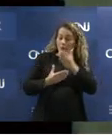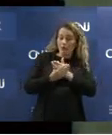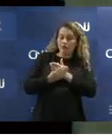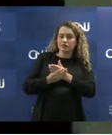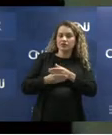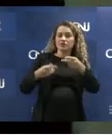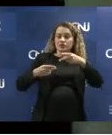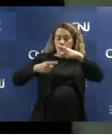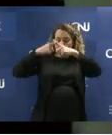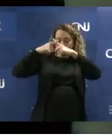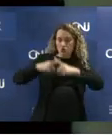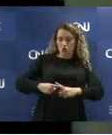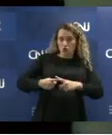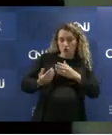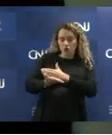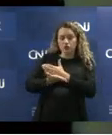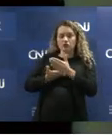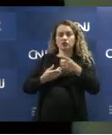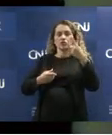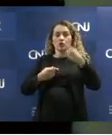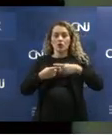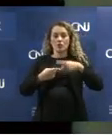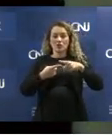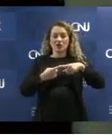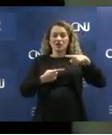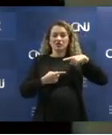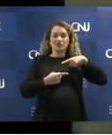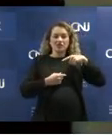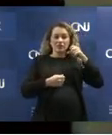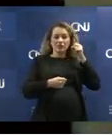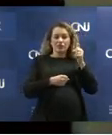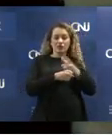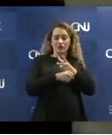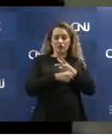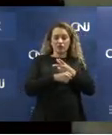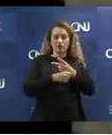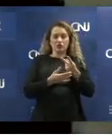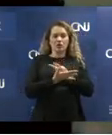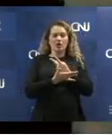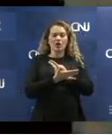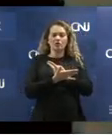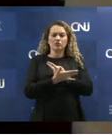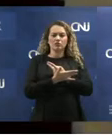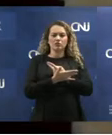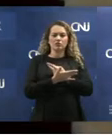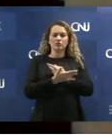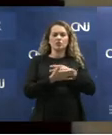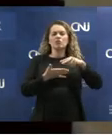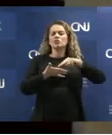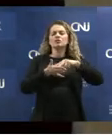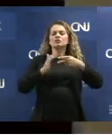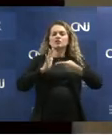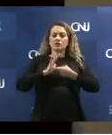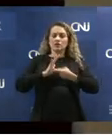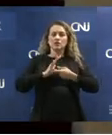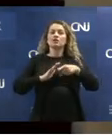nulo desde o início por causa de um vício insanável. Ou seja, tem se equivocado